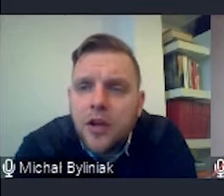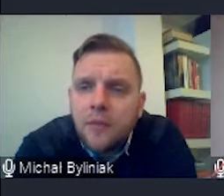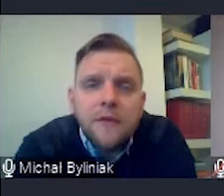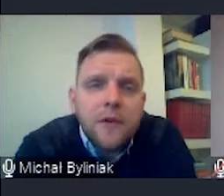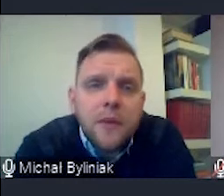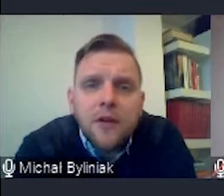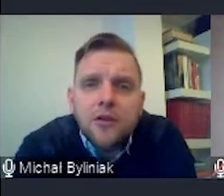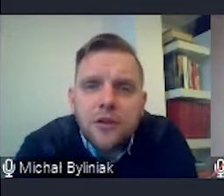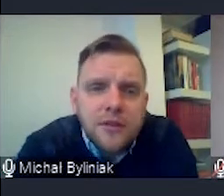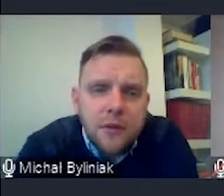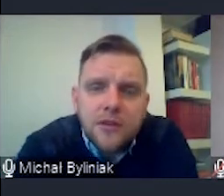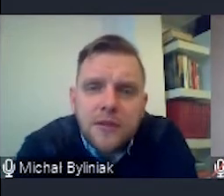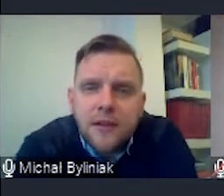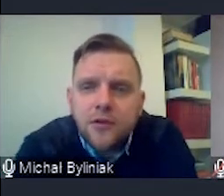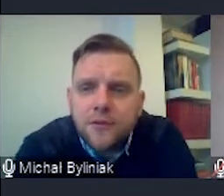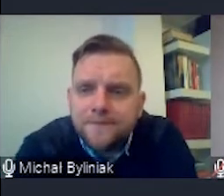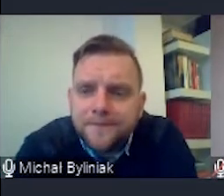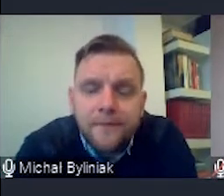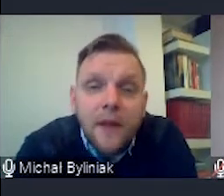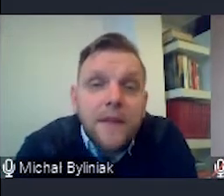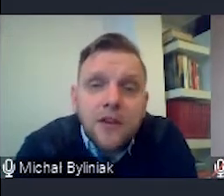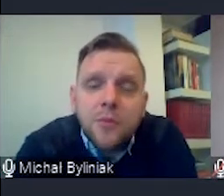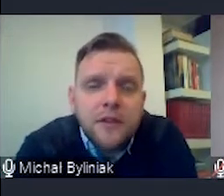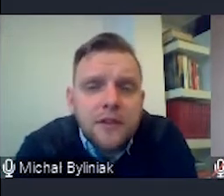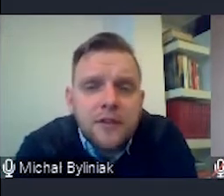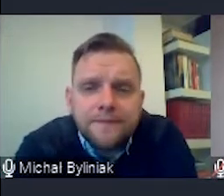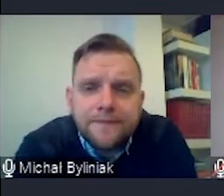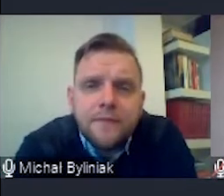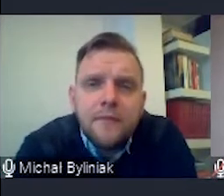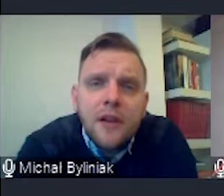Żeby formalnością stało się zadość, należy powiedzieć,